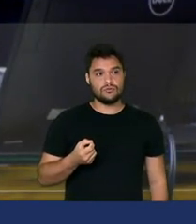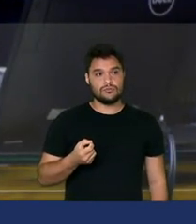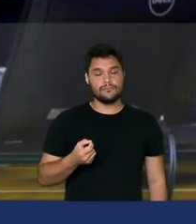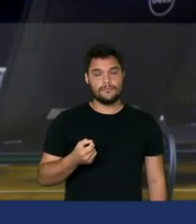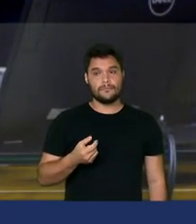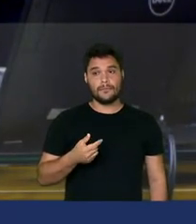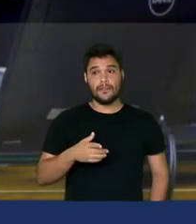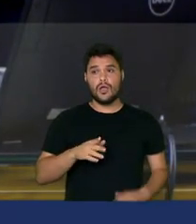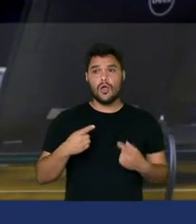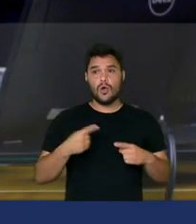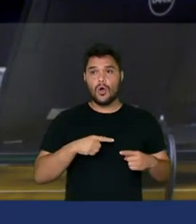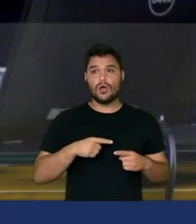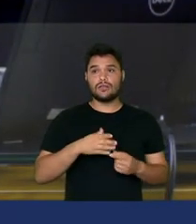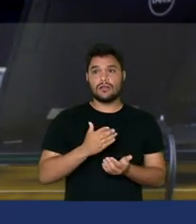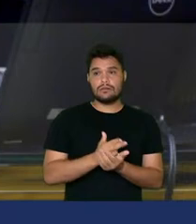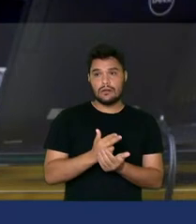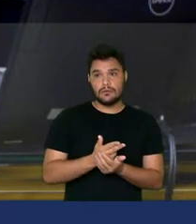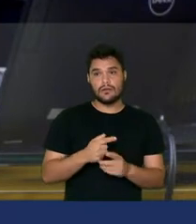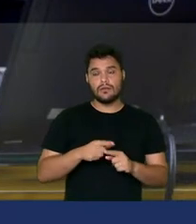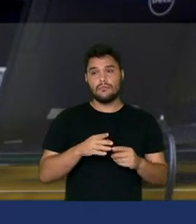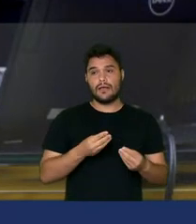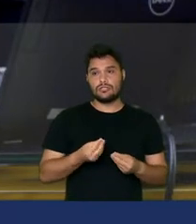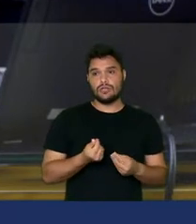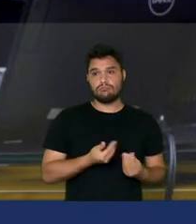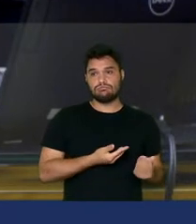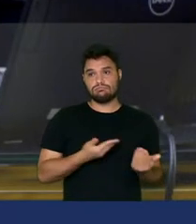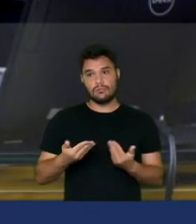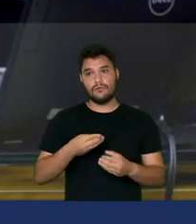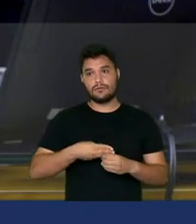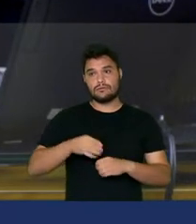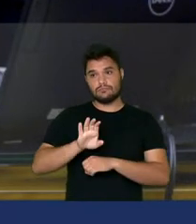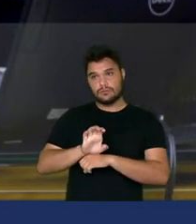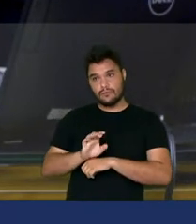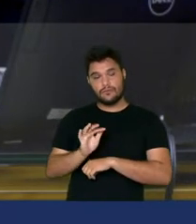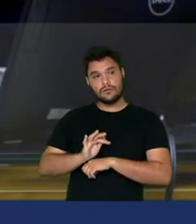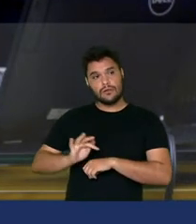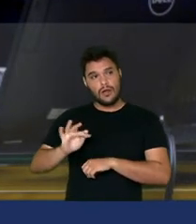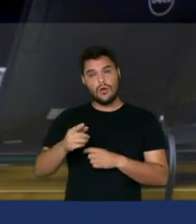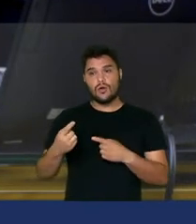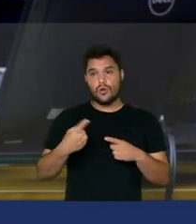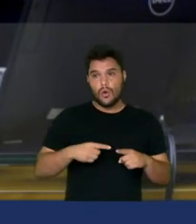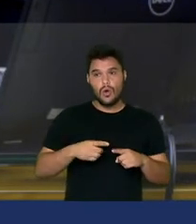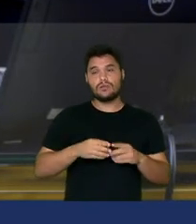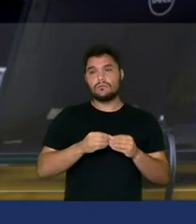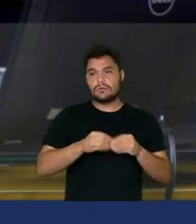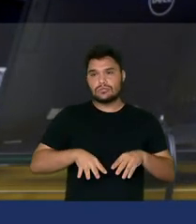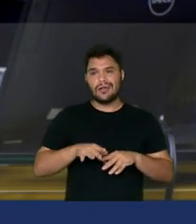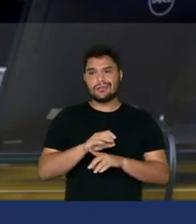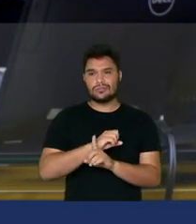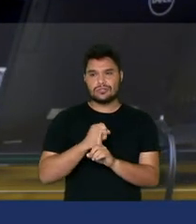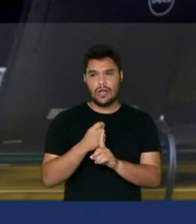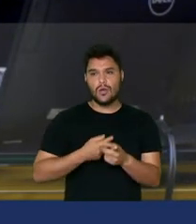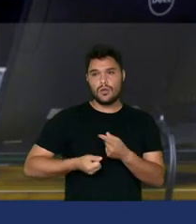LEI COMPLEMENTAR 104 DE 2000 PARA NÃO CONTABILIZAR RESULTADO PRIMÁRIO E TRANSFERÊNCIAS FEDERAIS AOS DEMAIS ENTES DA FEDERAÇÃO